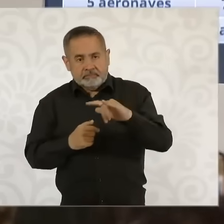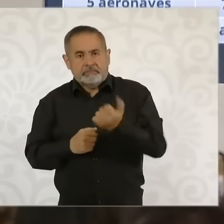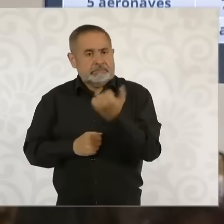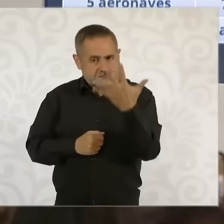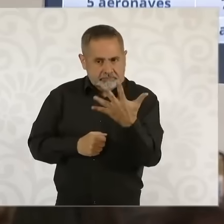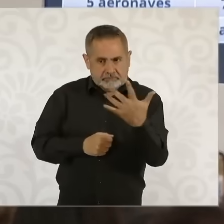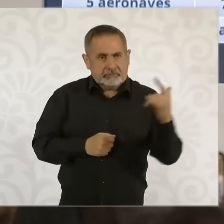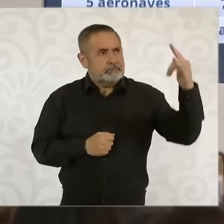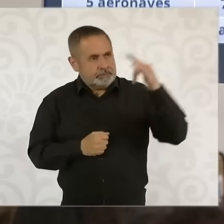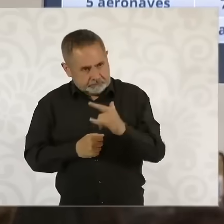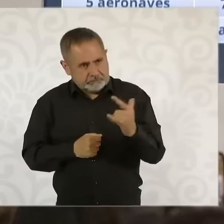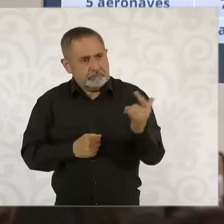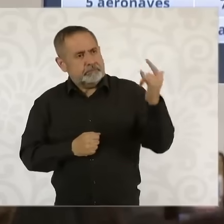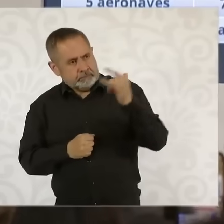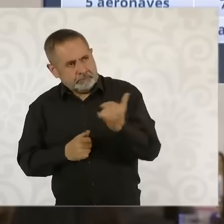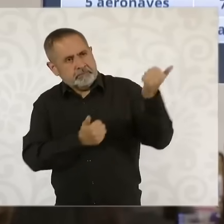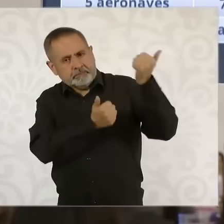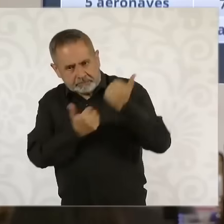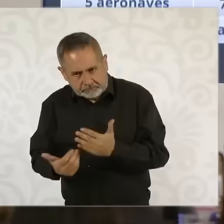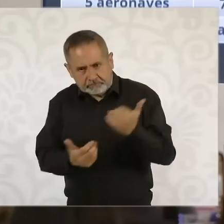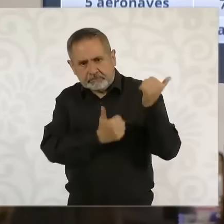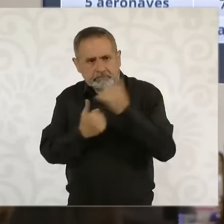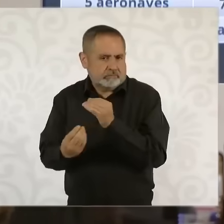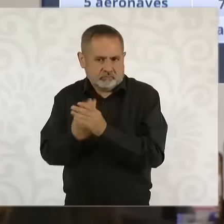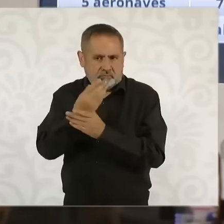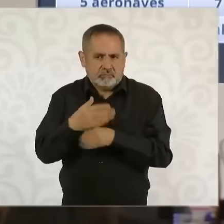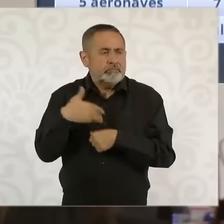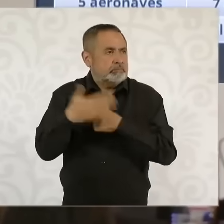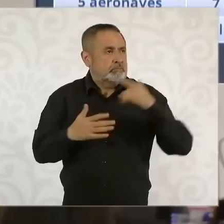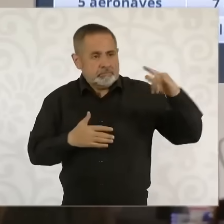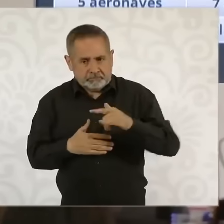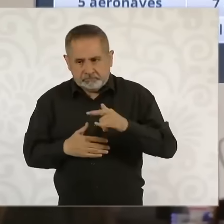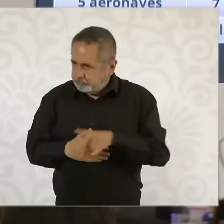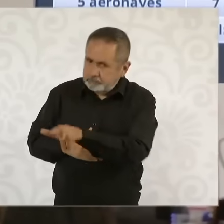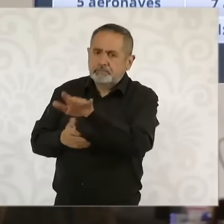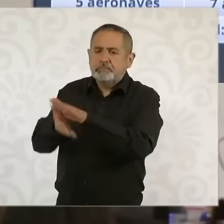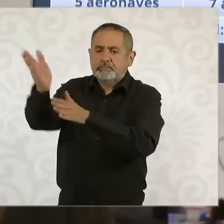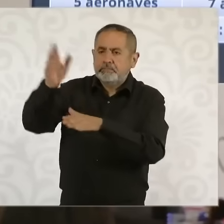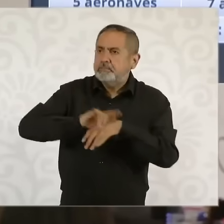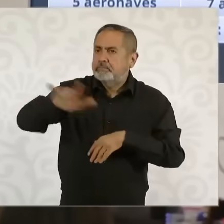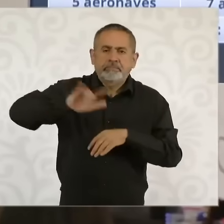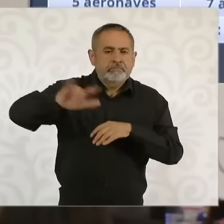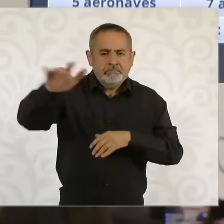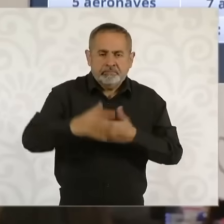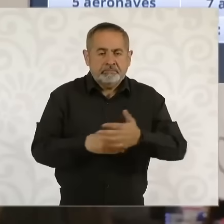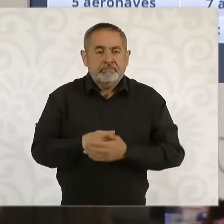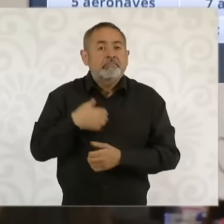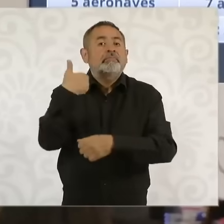y de manera progresiva estará integrándolas ya para el transporte aéreo comercial. En el 2026